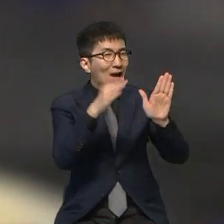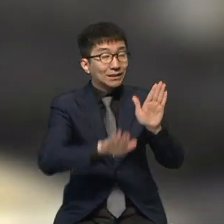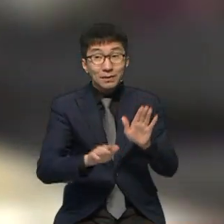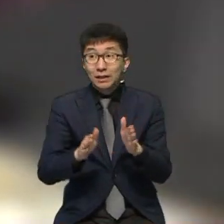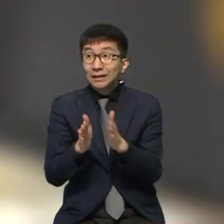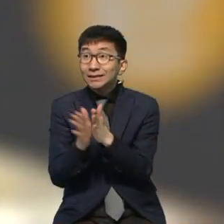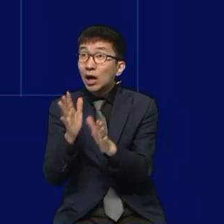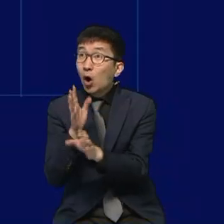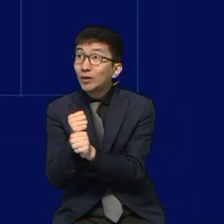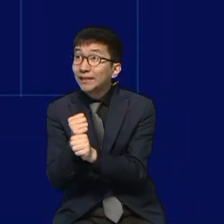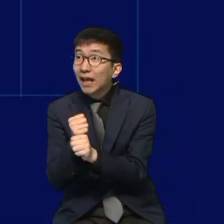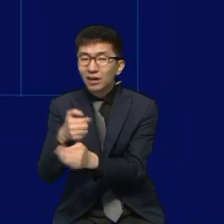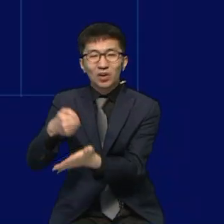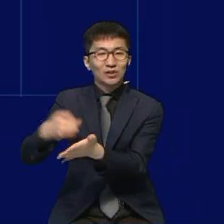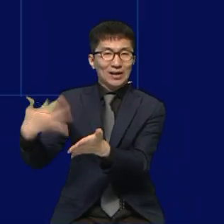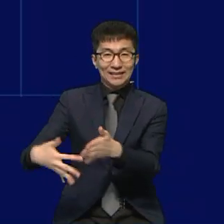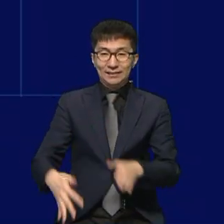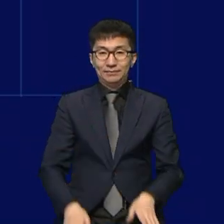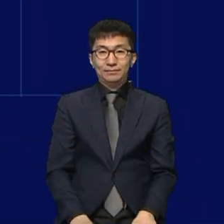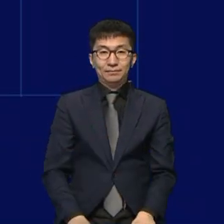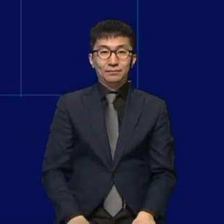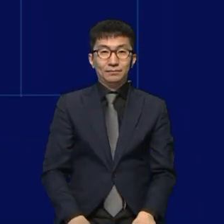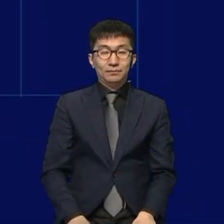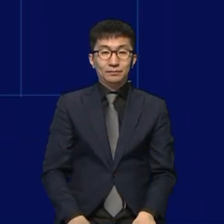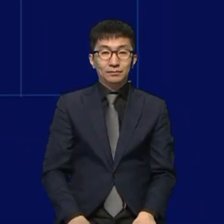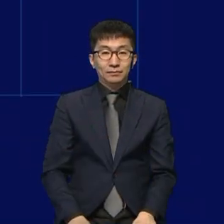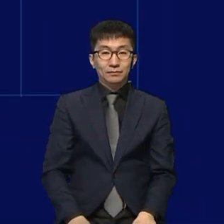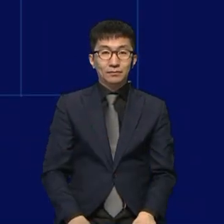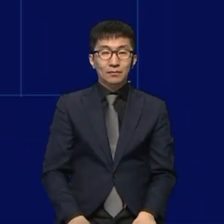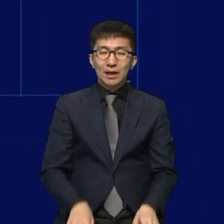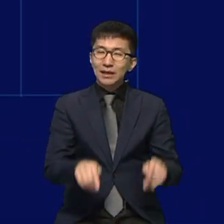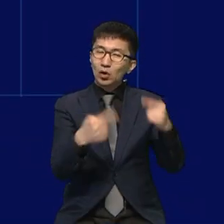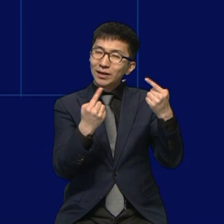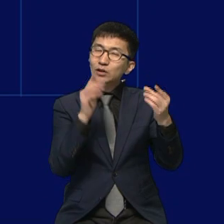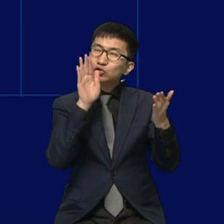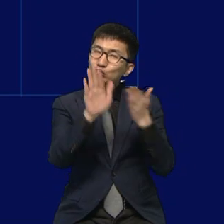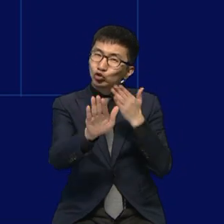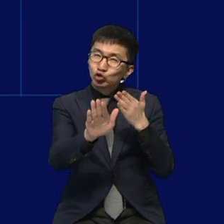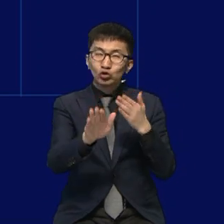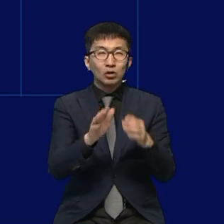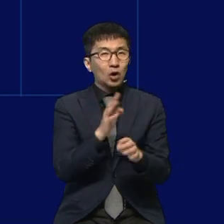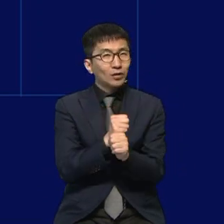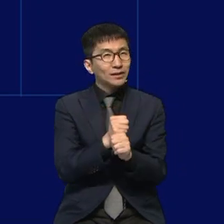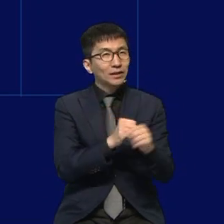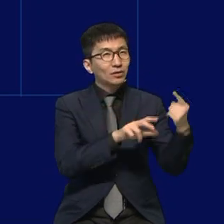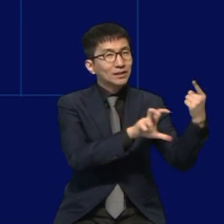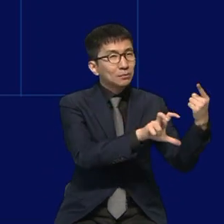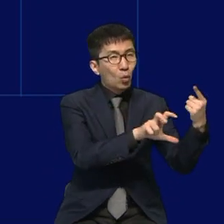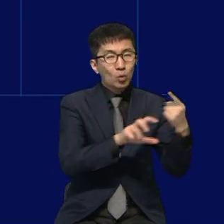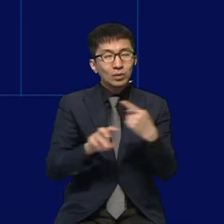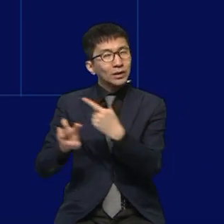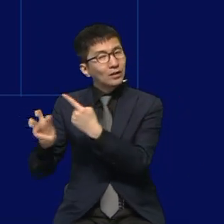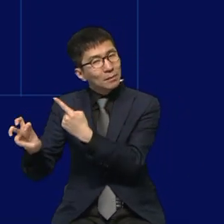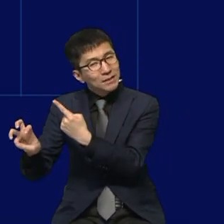구체적인 완화 날짜에 대해서 설 연휴 직후인 25일, 30일 0시 다음 달 6일 0시